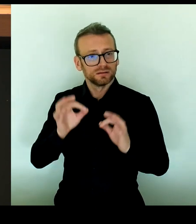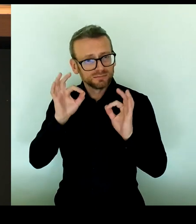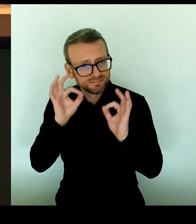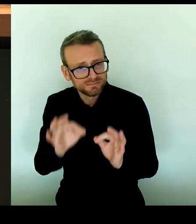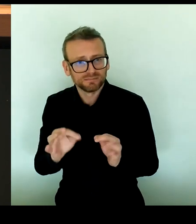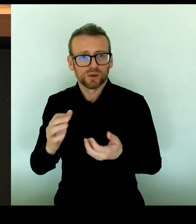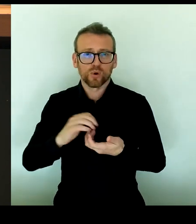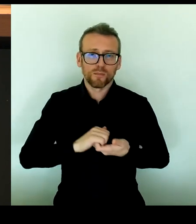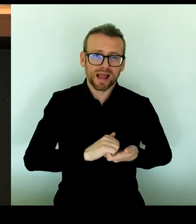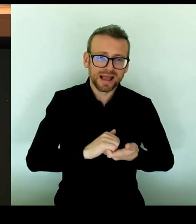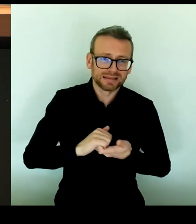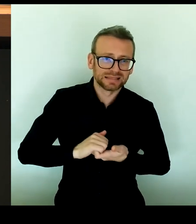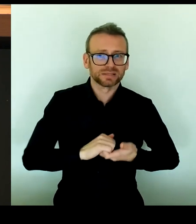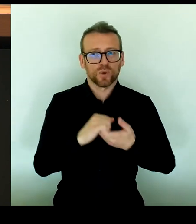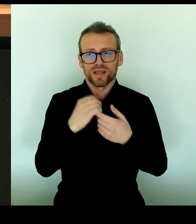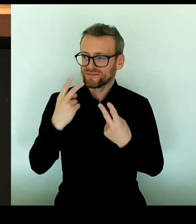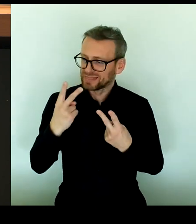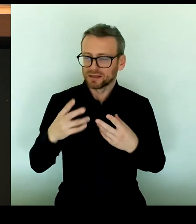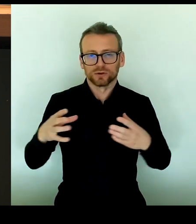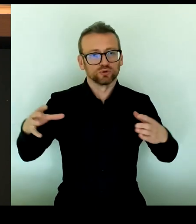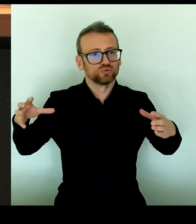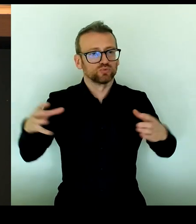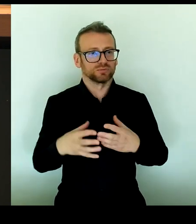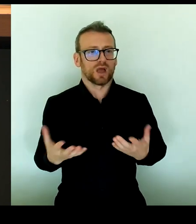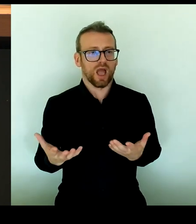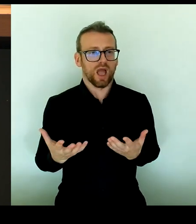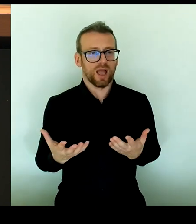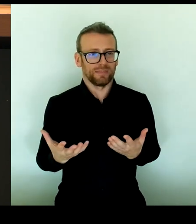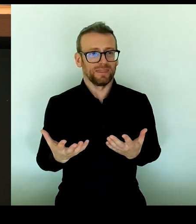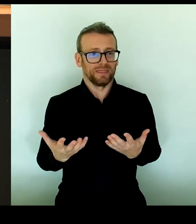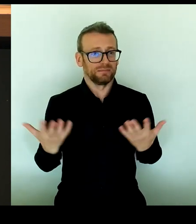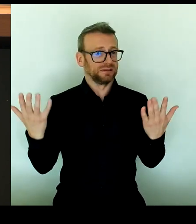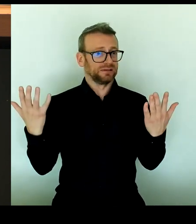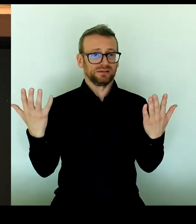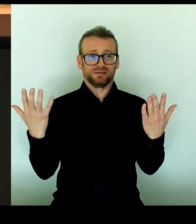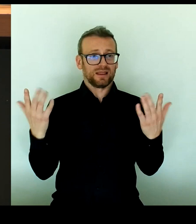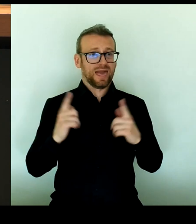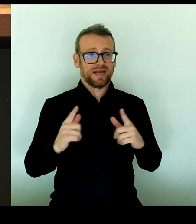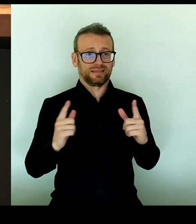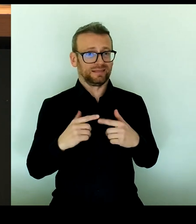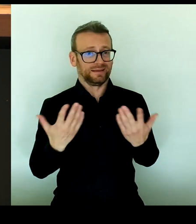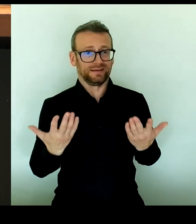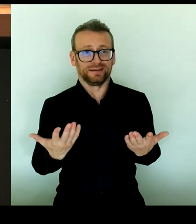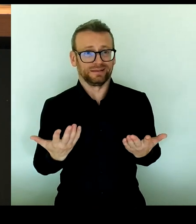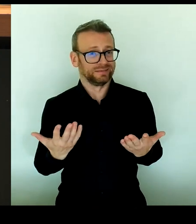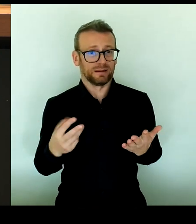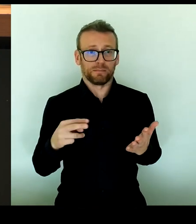nicht gelungen? Erstens, die Räume gibt es nicht. Zweitens, die Räume gibt es nur, wenn es Geld gibt.